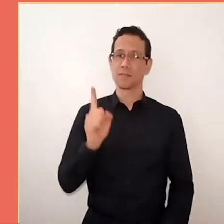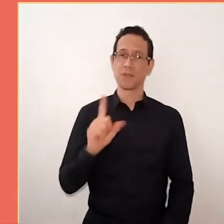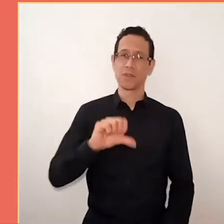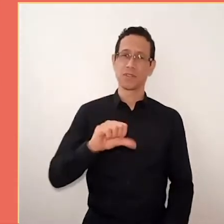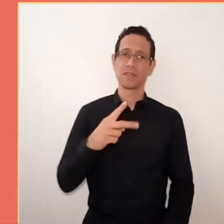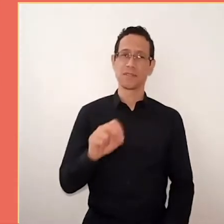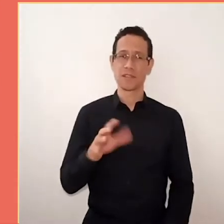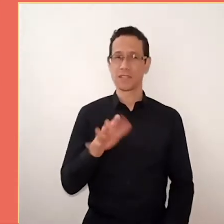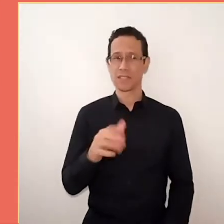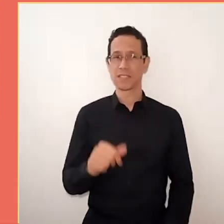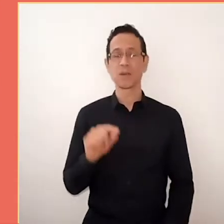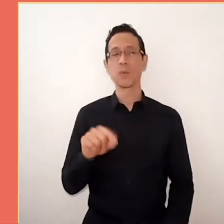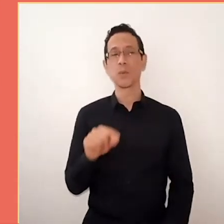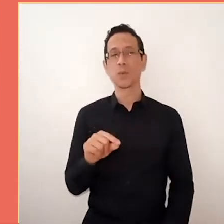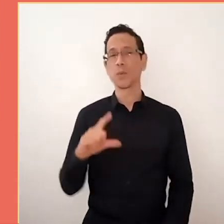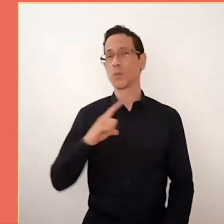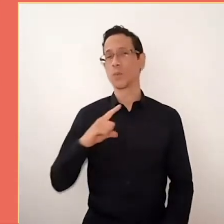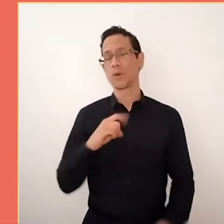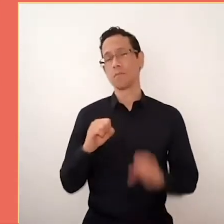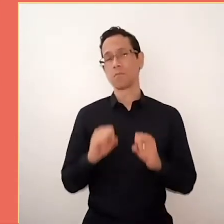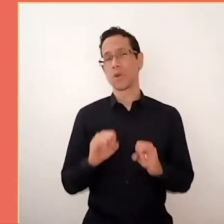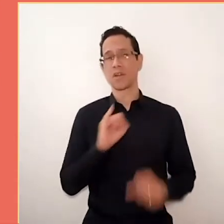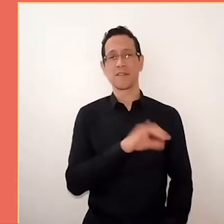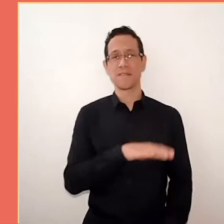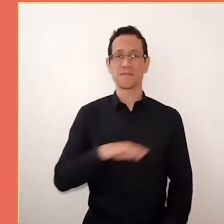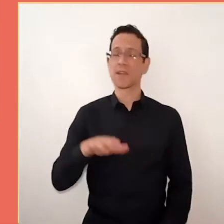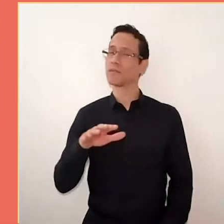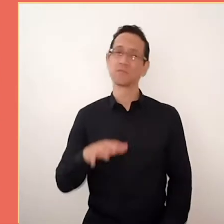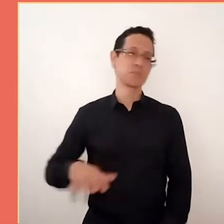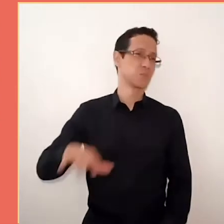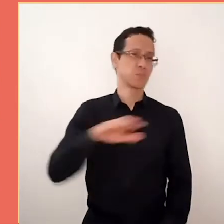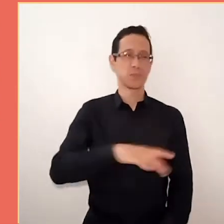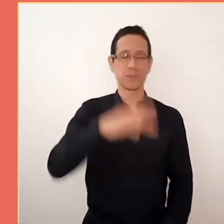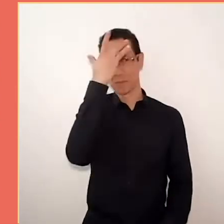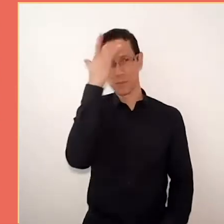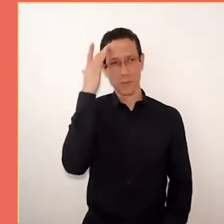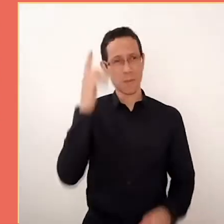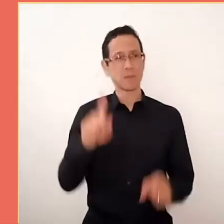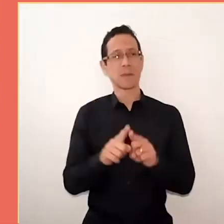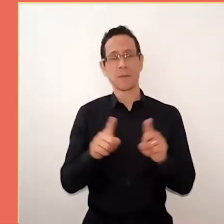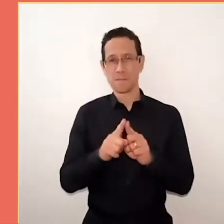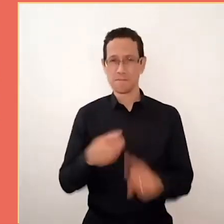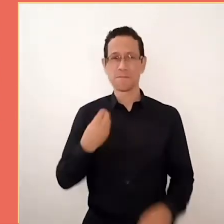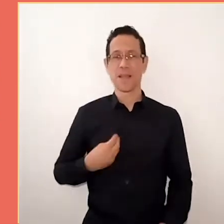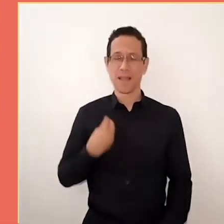mas que ele poderia ser a infância de muitas pessoas que também que viveram naquela época em Belo Horizonte ou em São Paulo,